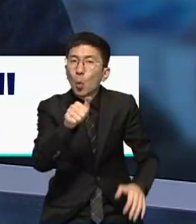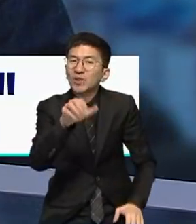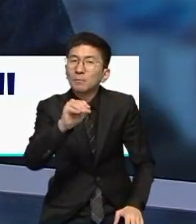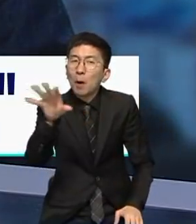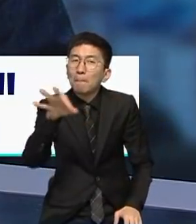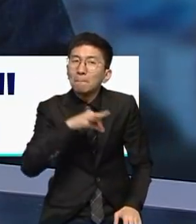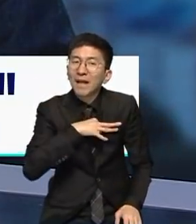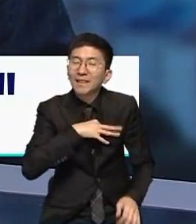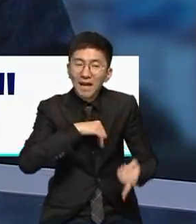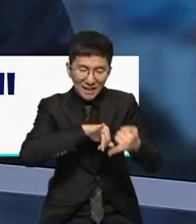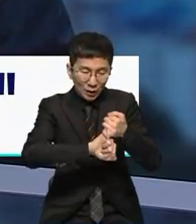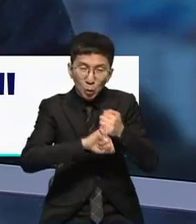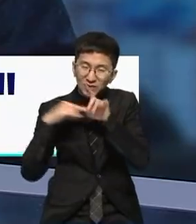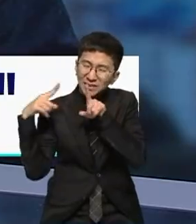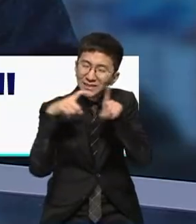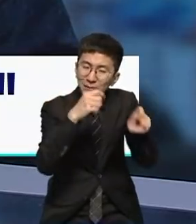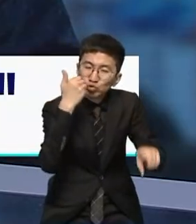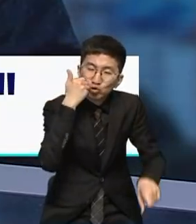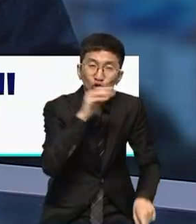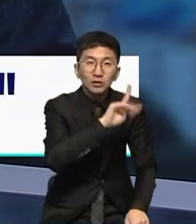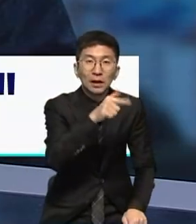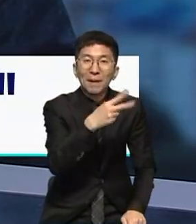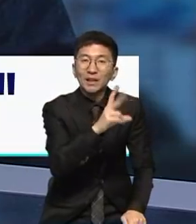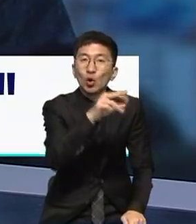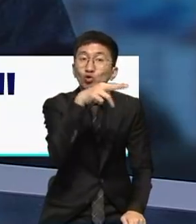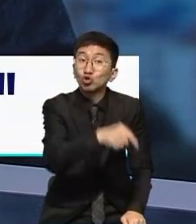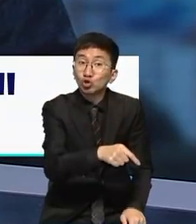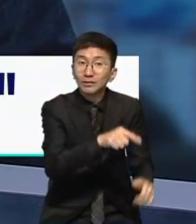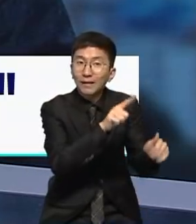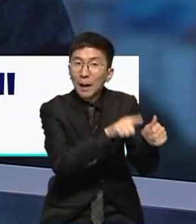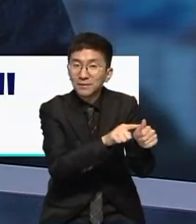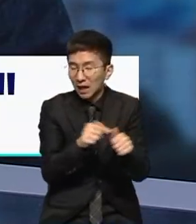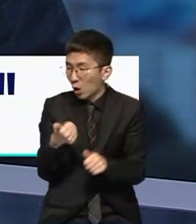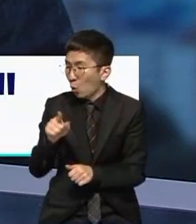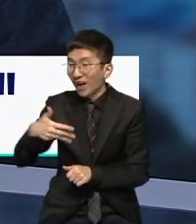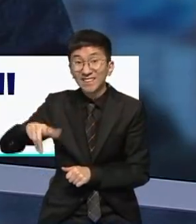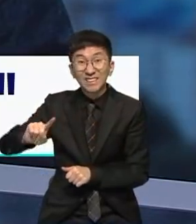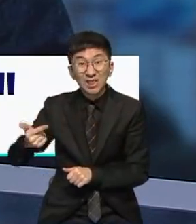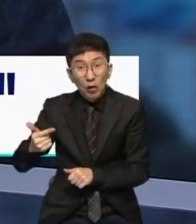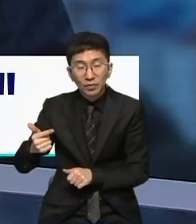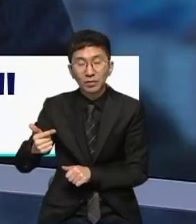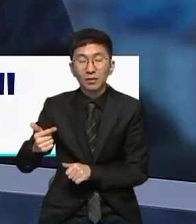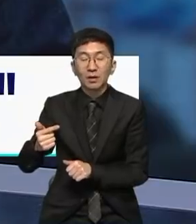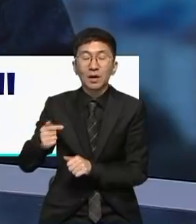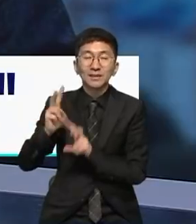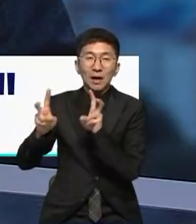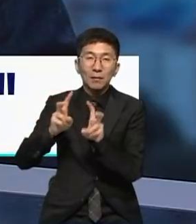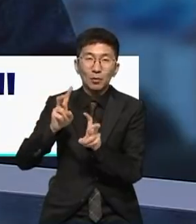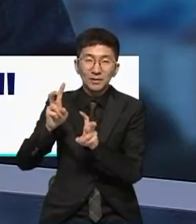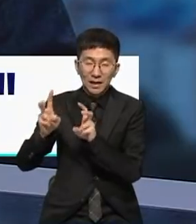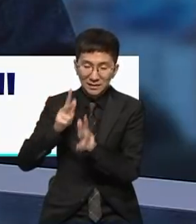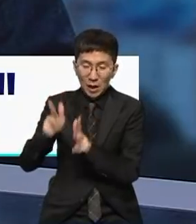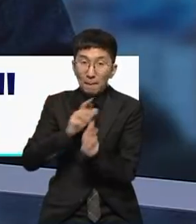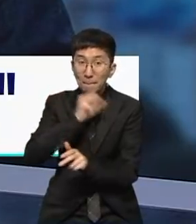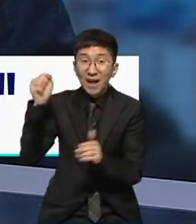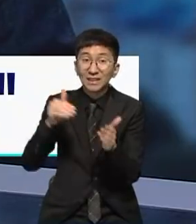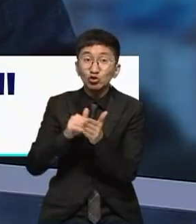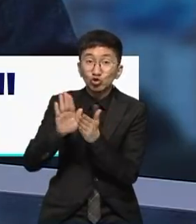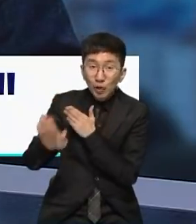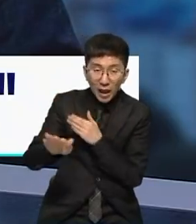약속받았다는 의혹을 받는 박영수 전 특검이 화천대유가 사업권을 따낸 직후 화천대유에 5억 원을 송금한 사실이 확인됐습니다.